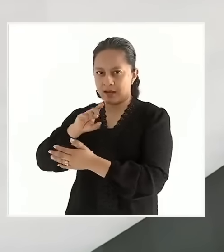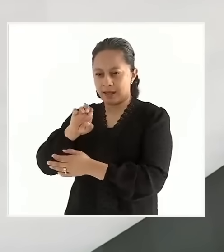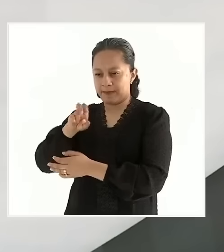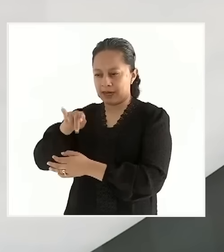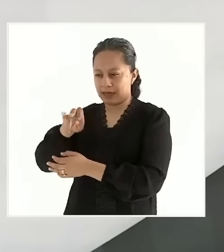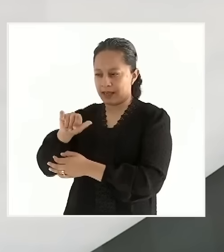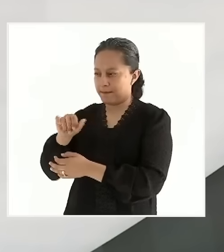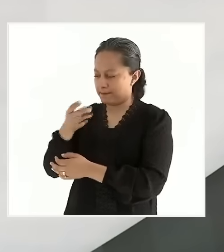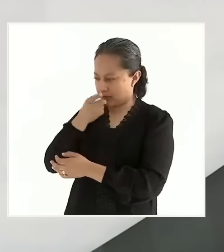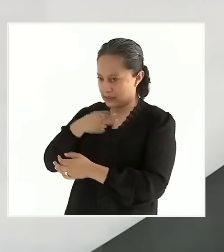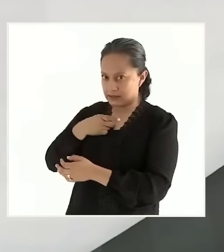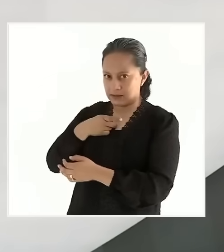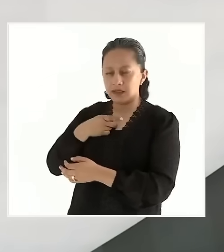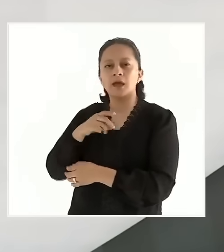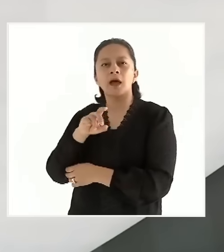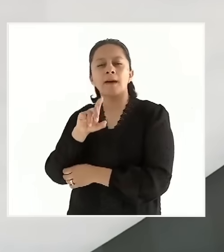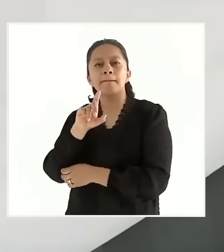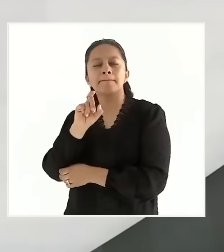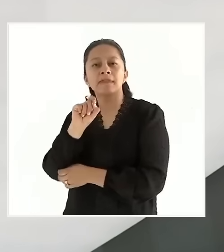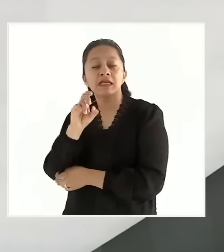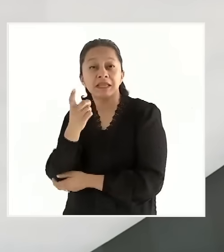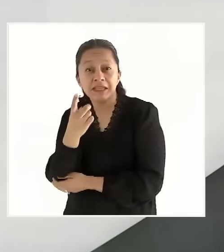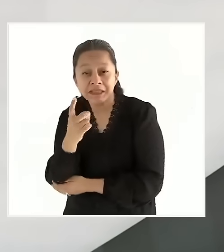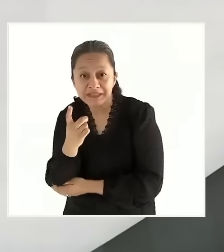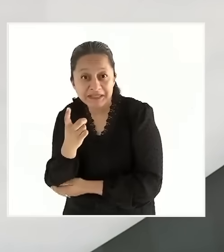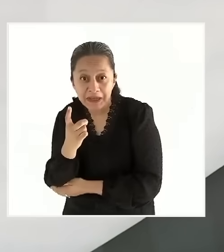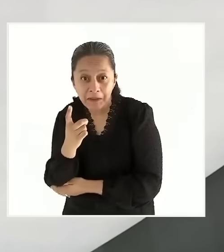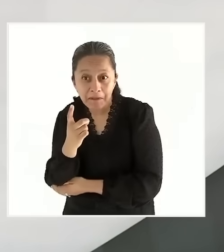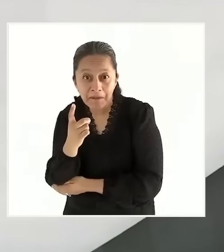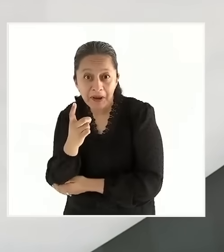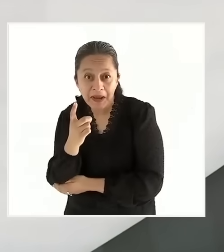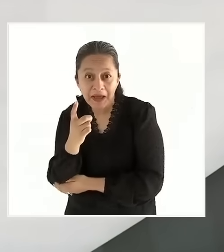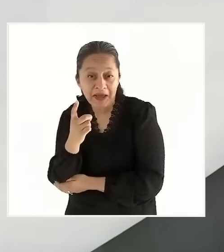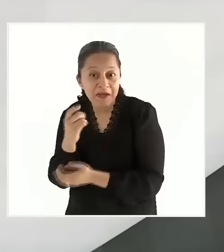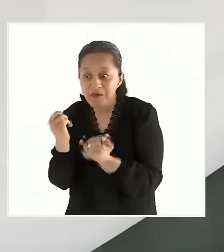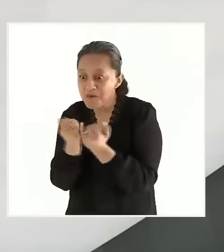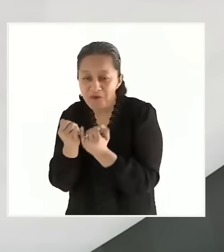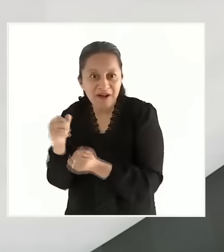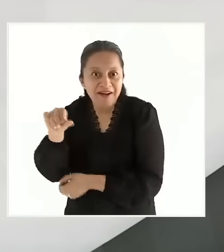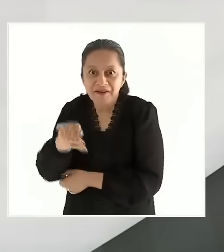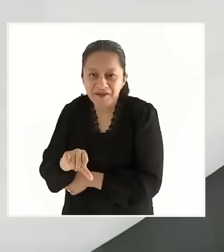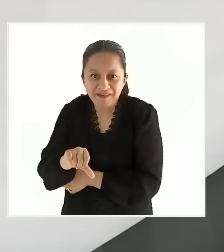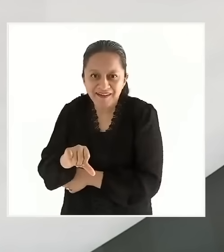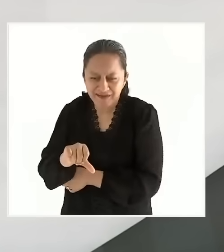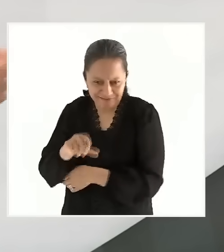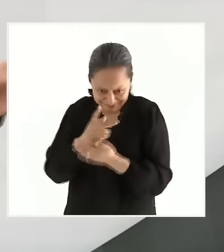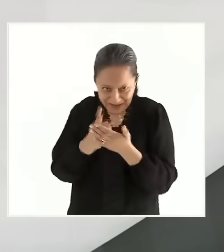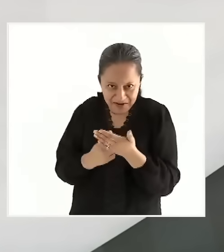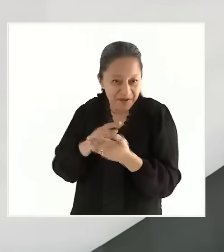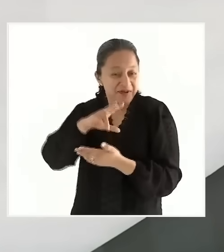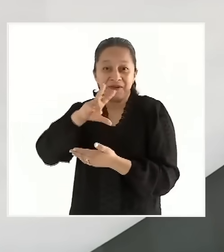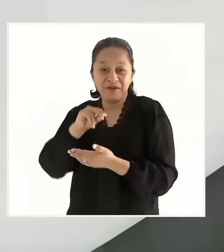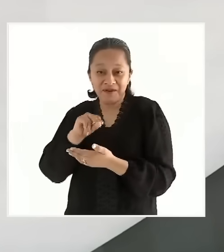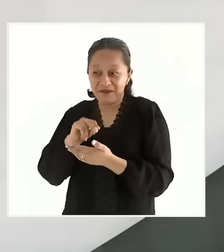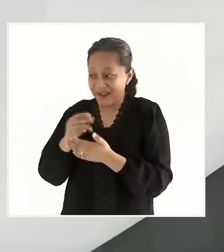fue un 20 de diciembre, justamente como hoy no lo planeamos, apenas me lo dijo,